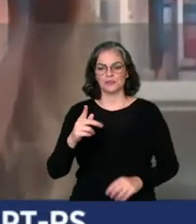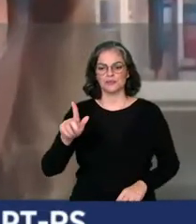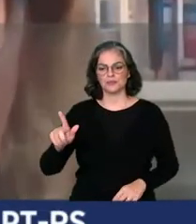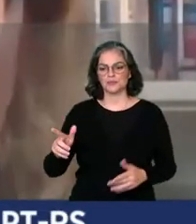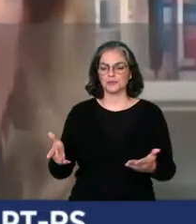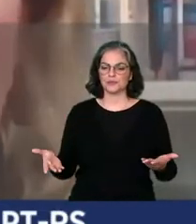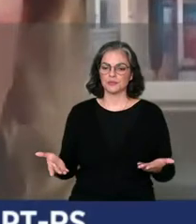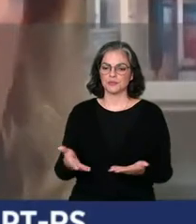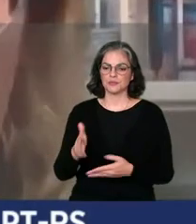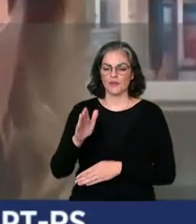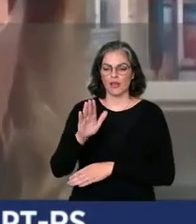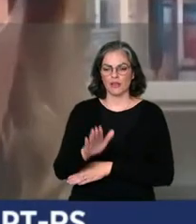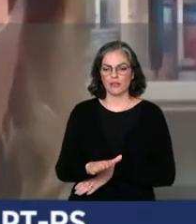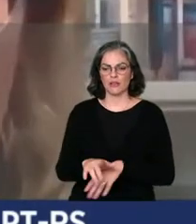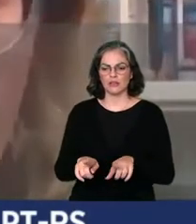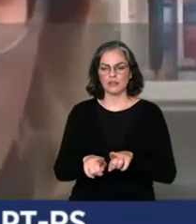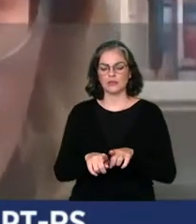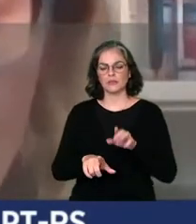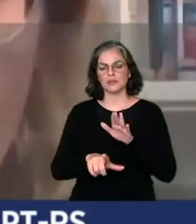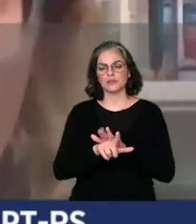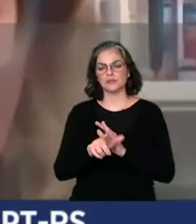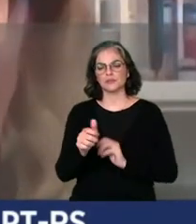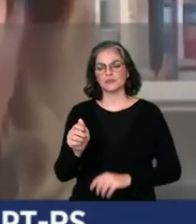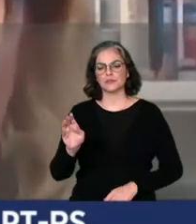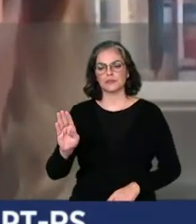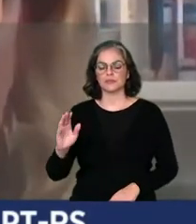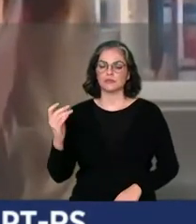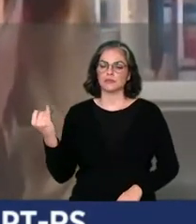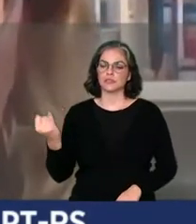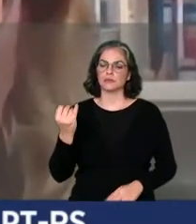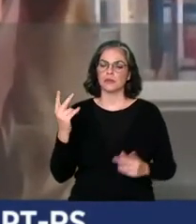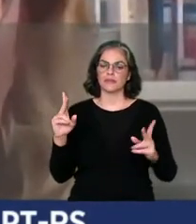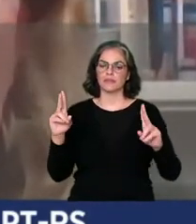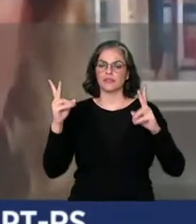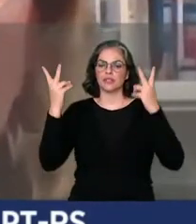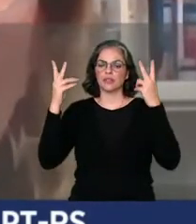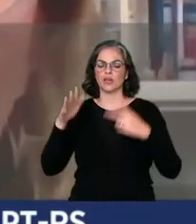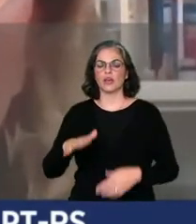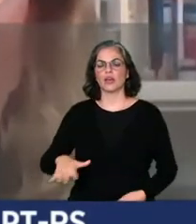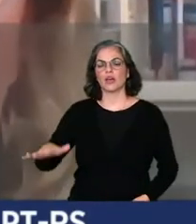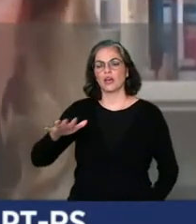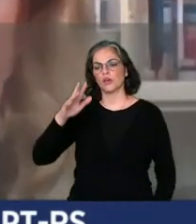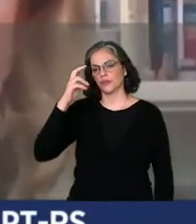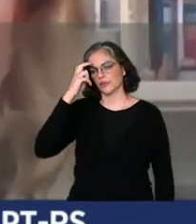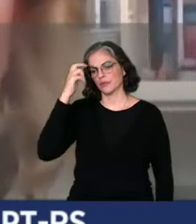VOTAÇÃO DA LEI PAULO GUSTAVO E LEI ALDIR BLANC MOSTRA UMA IMPORTANTE VITÓRIA DO SEGMENTO CULTURAL DO